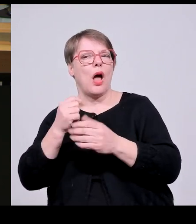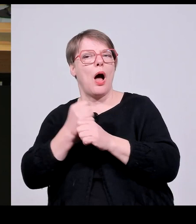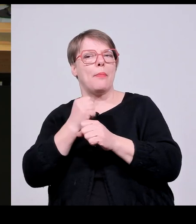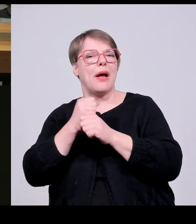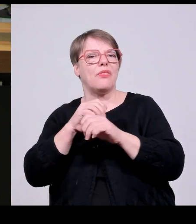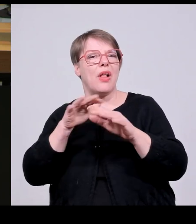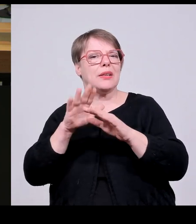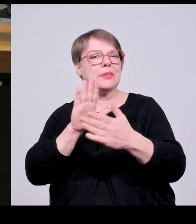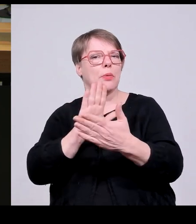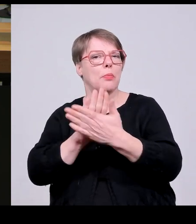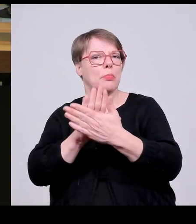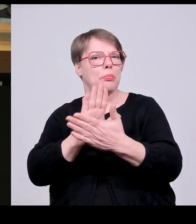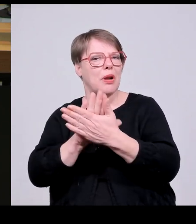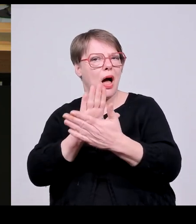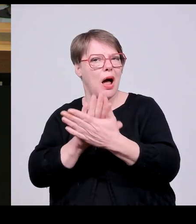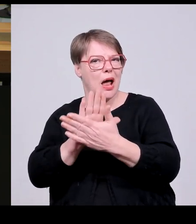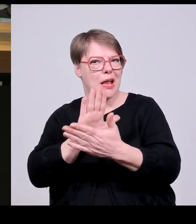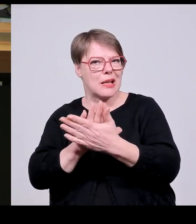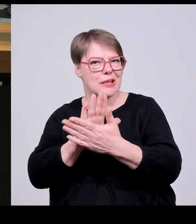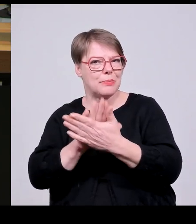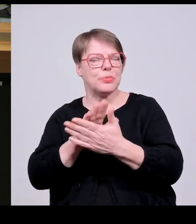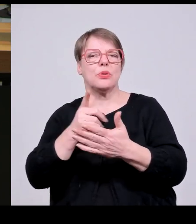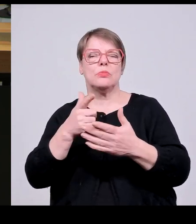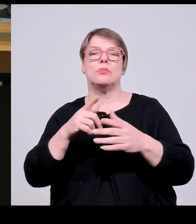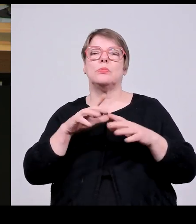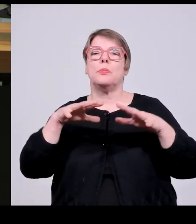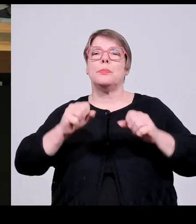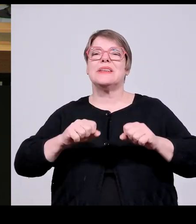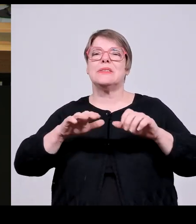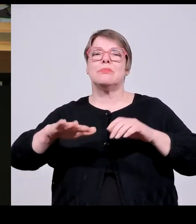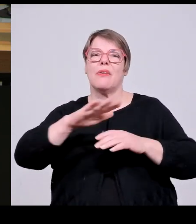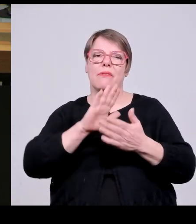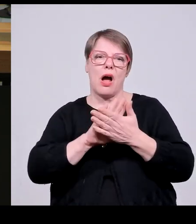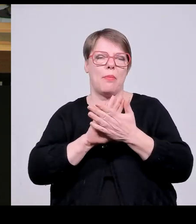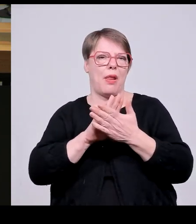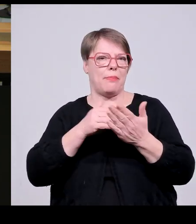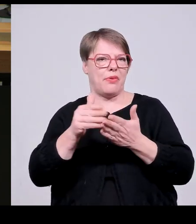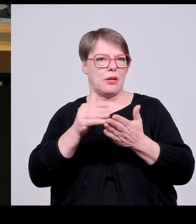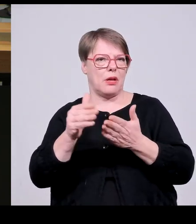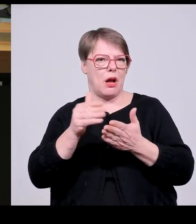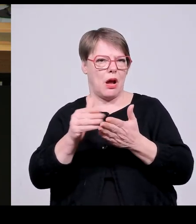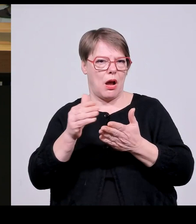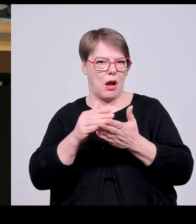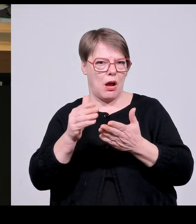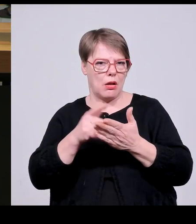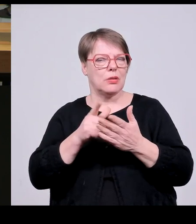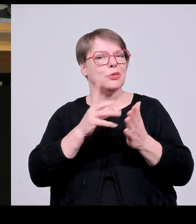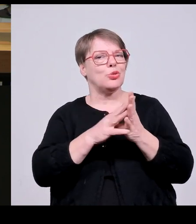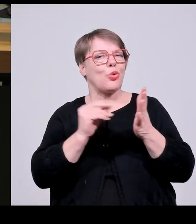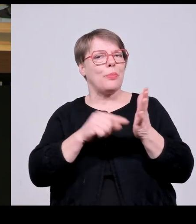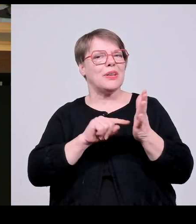Sollte es zudem möglich sein, dass wir bei der Gasag einsteigen und dies zudem unserem Energie- und klimapolitischen Zielen